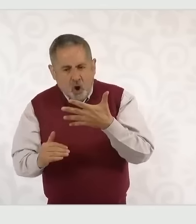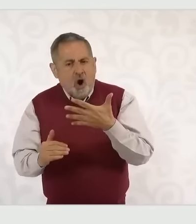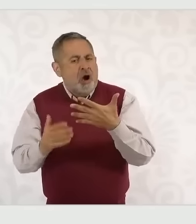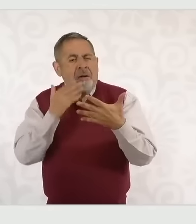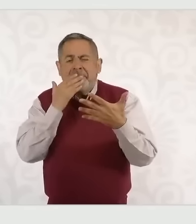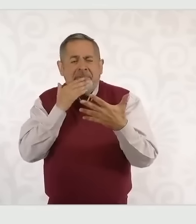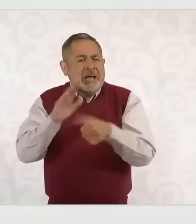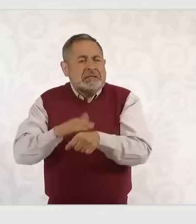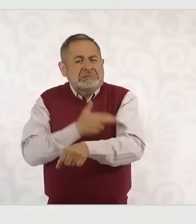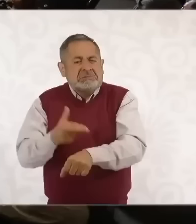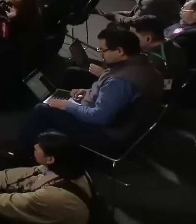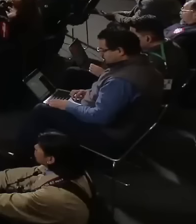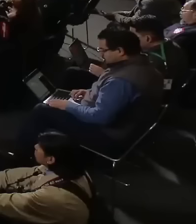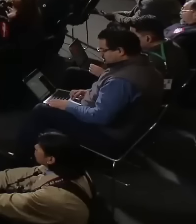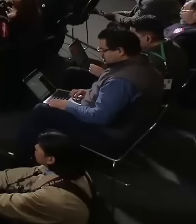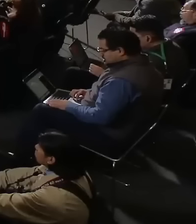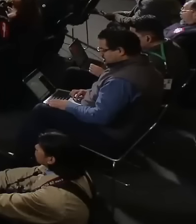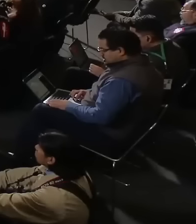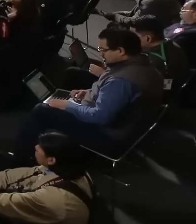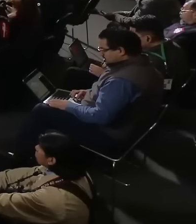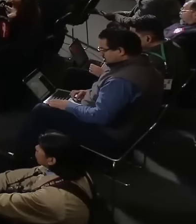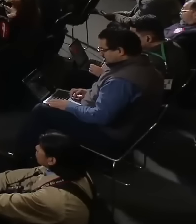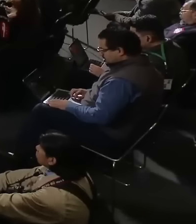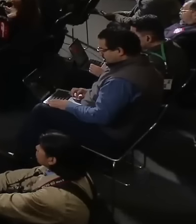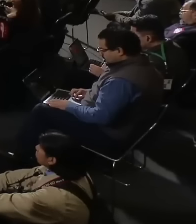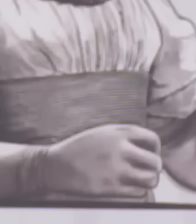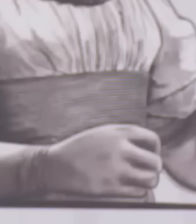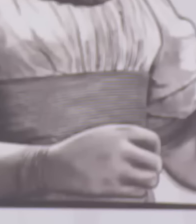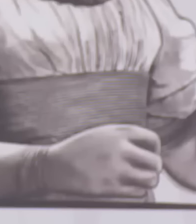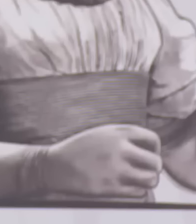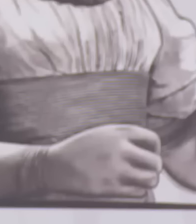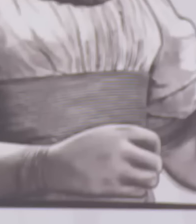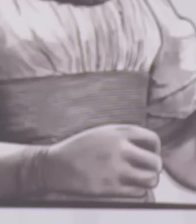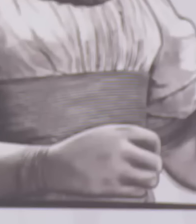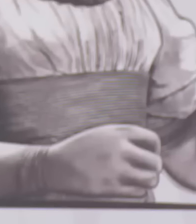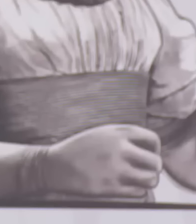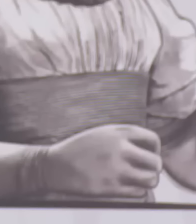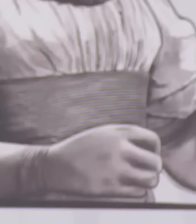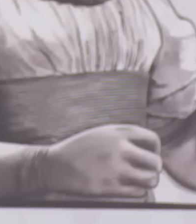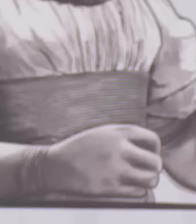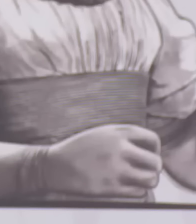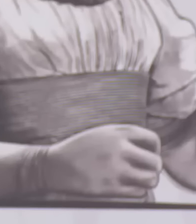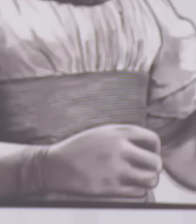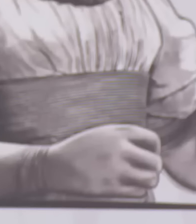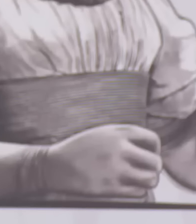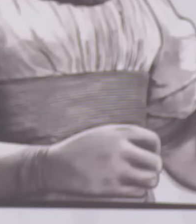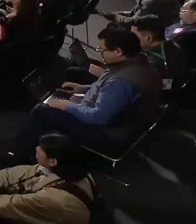Entonces, eh es un buen año para México y el plan México se va a ir consolidando. Y por último,